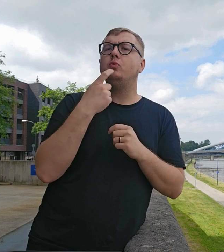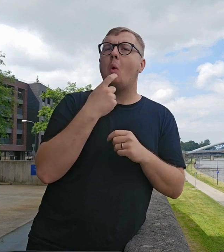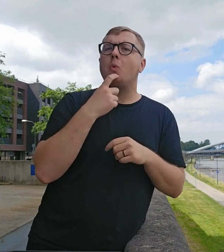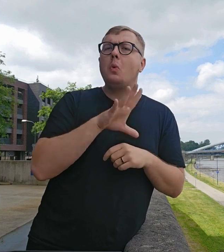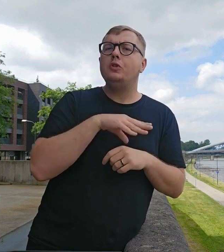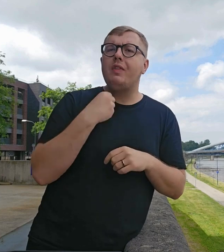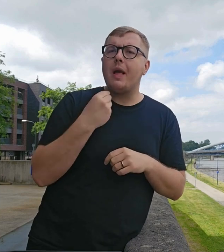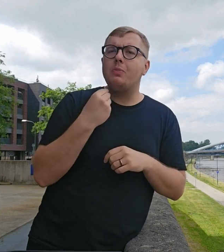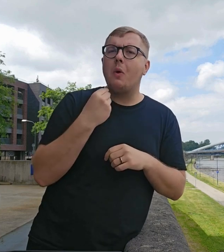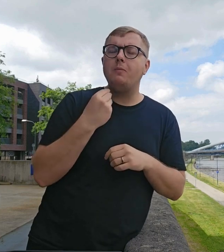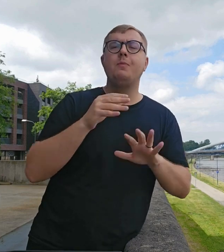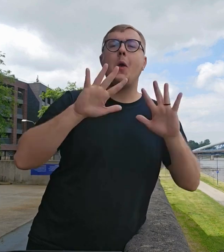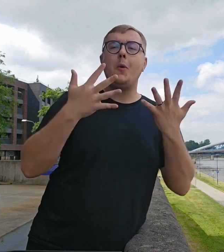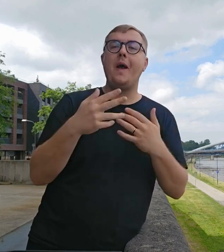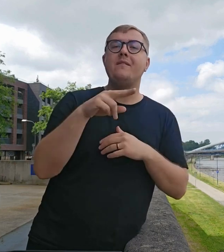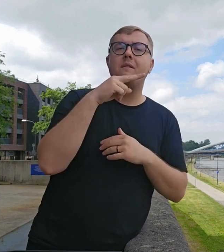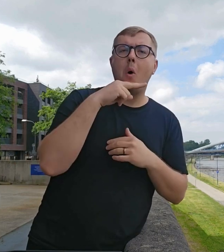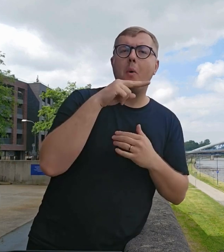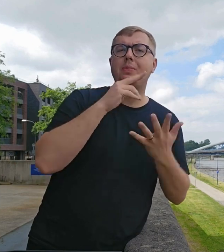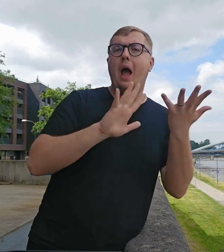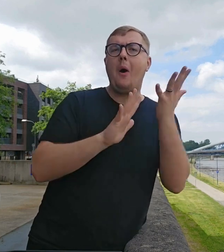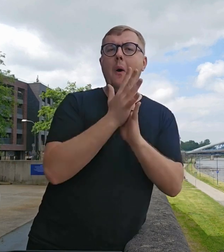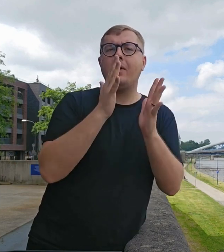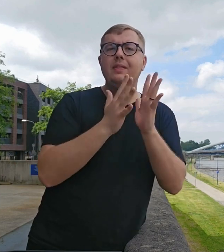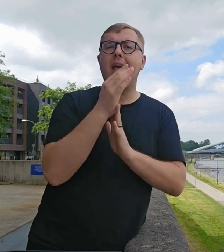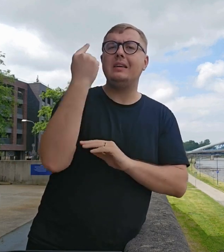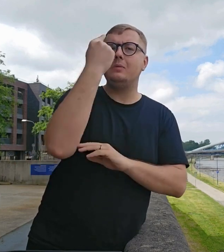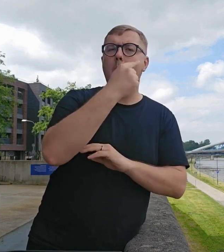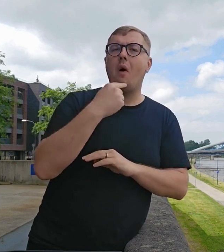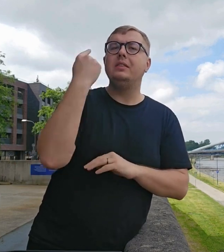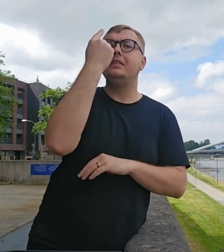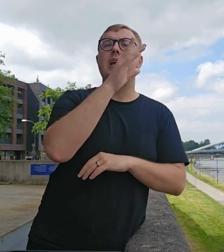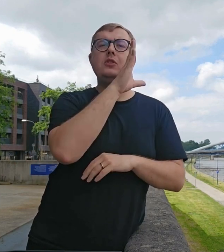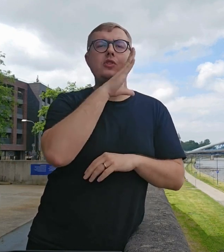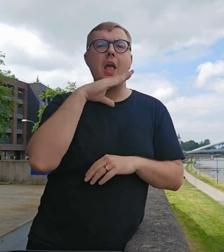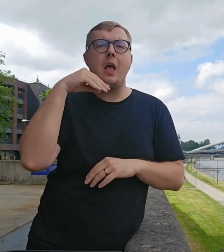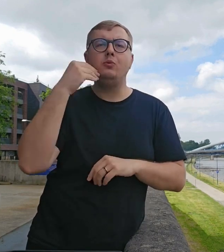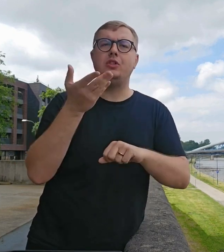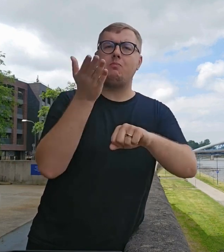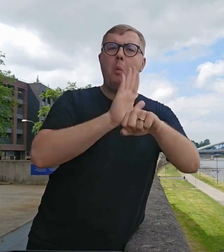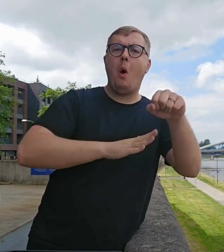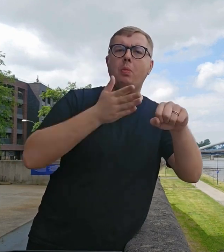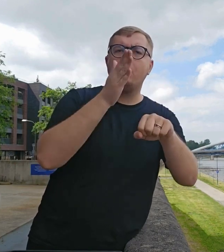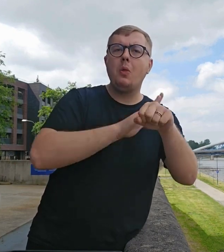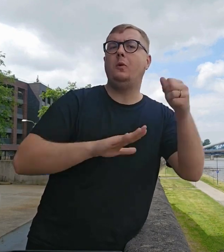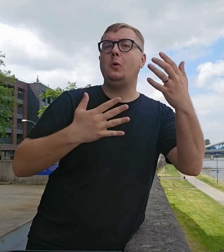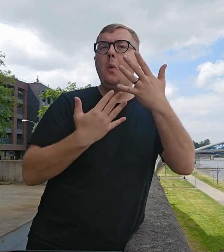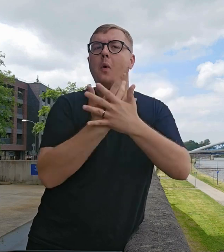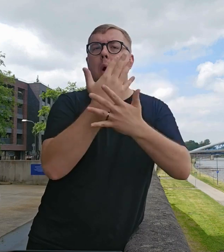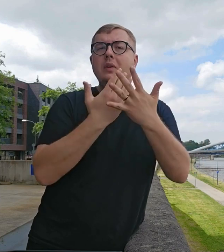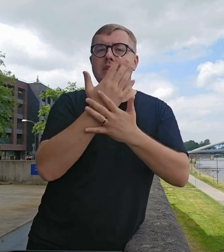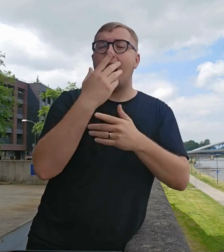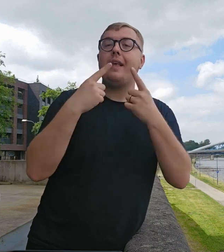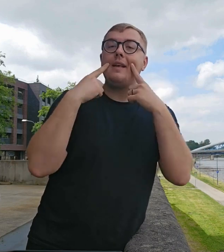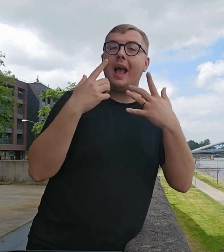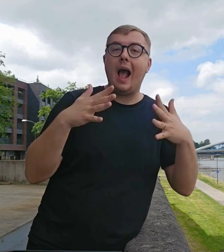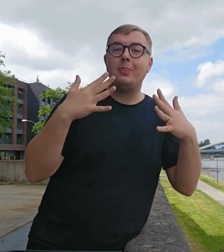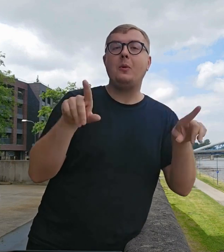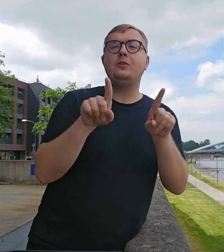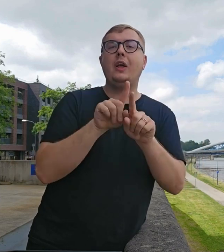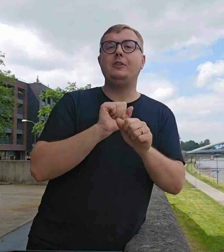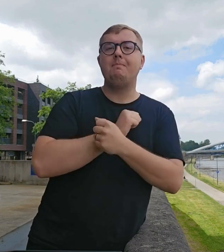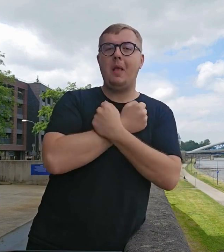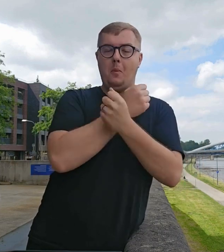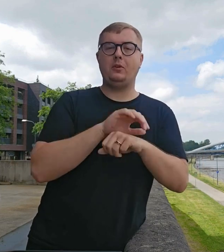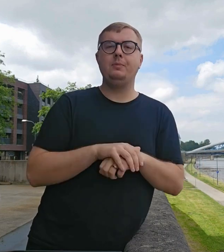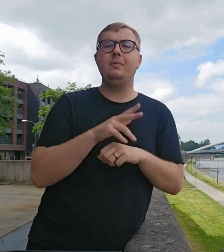To święto wody, ognia, słońca i księżyca, płodności, urodzaju, radości i miłości.